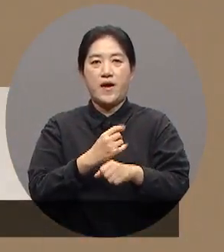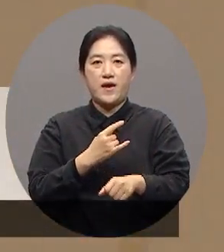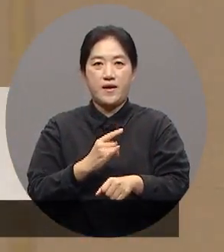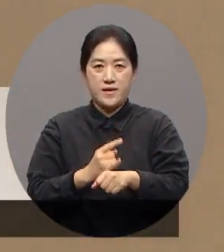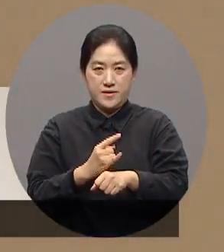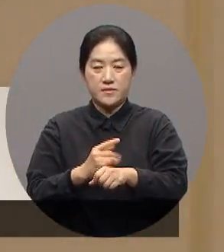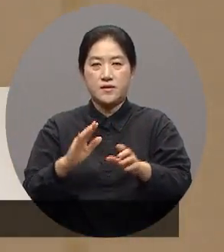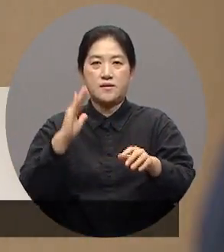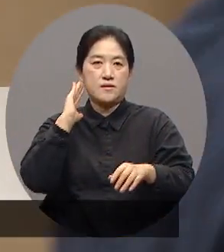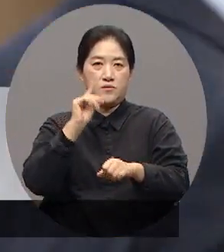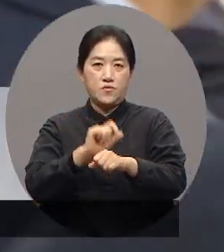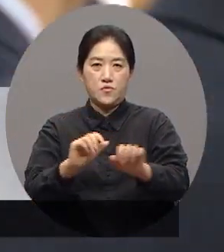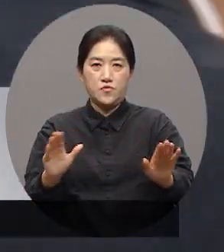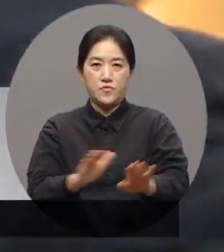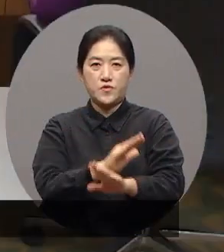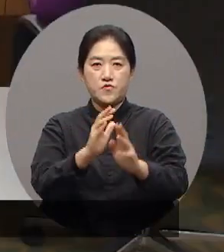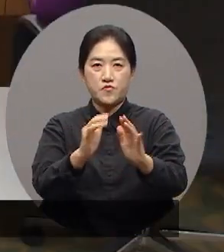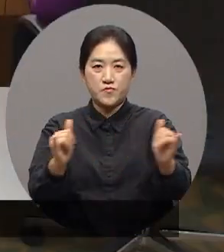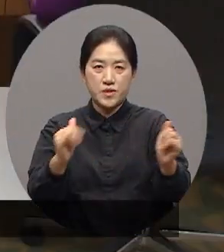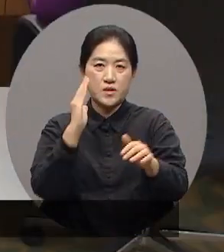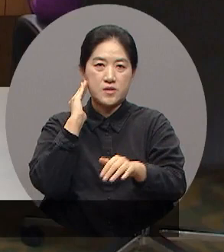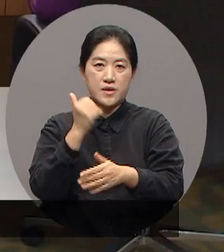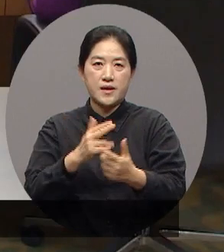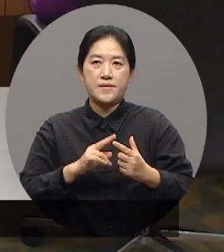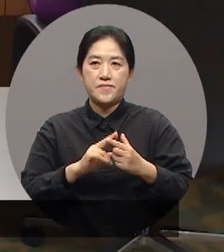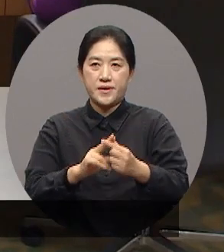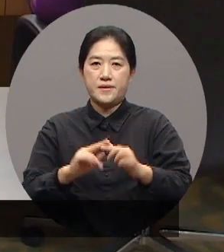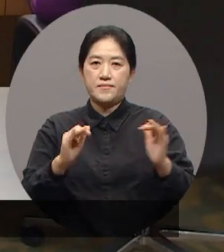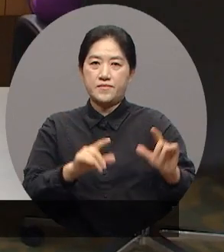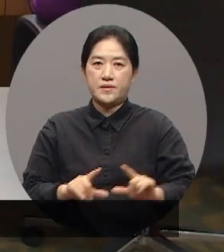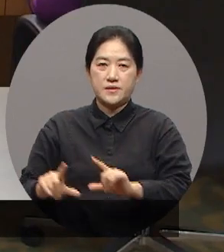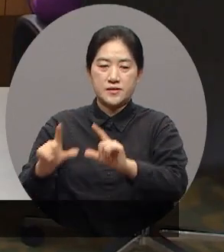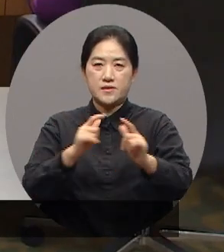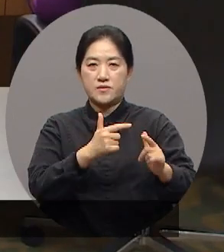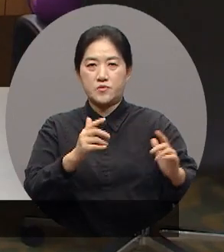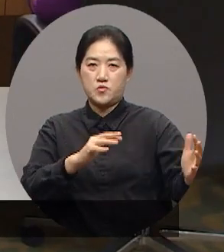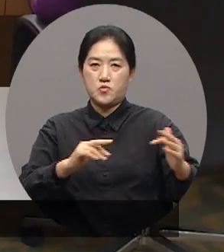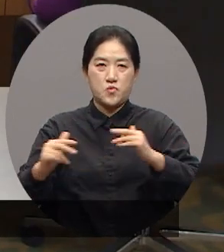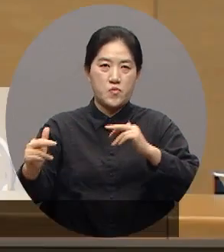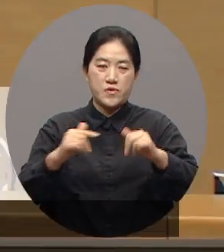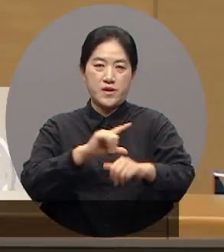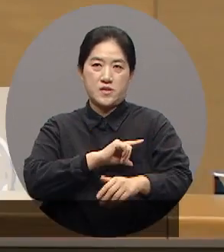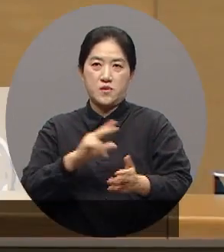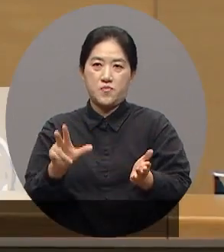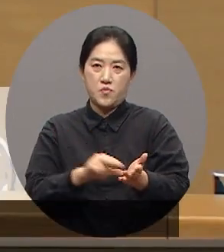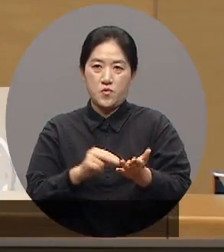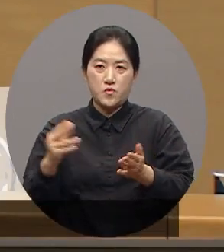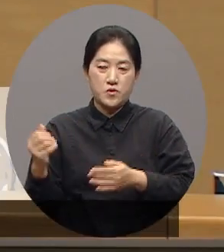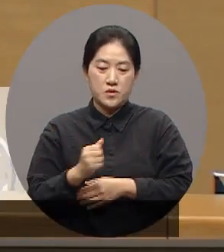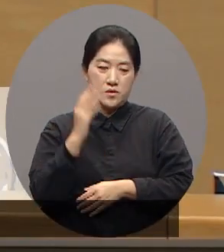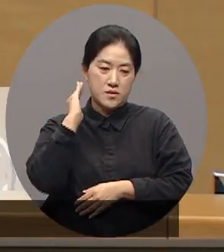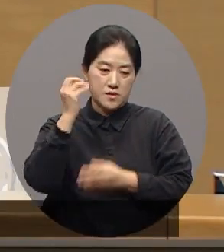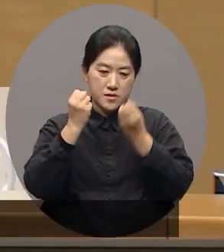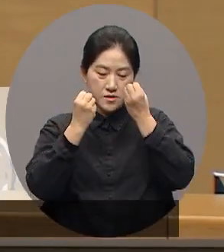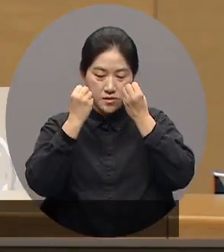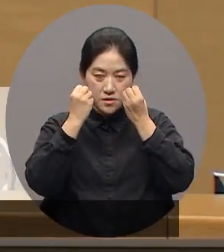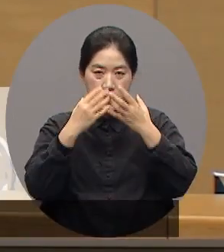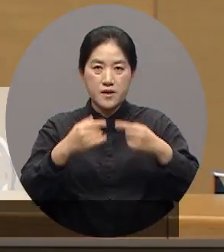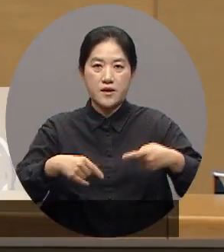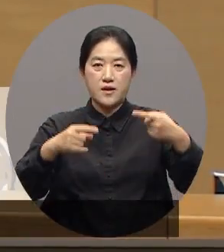바뀝니다. 대통령실은 오늘부터 국민과 대통령이 함께하는 민생토론회 이름으로 대통령이